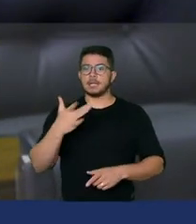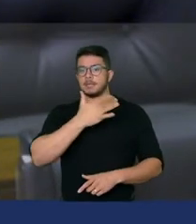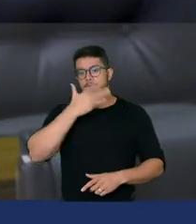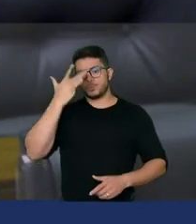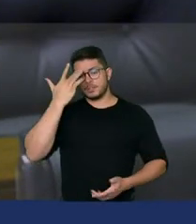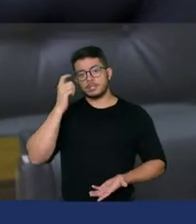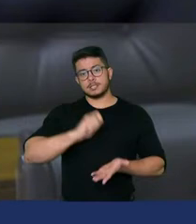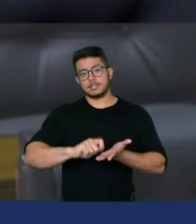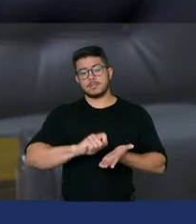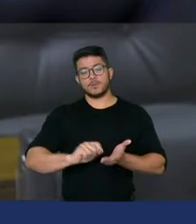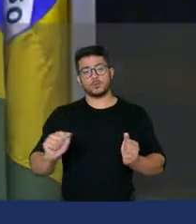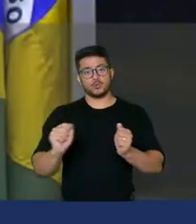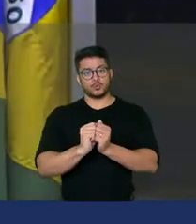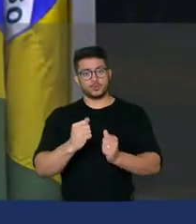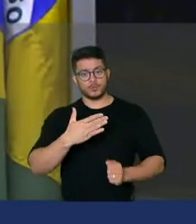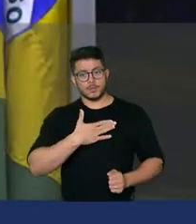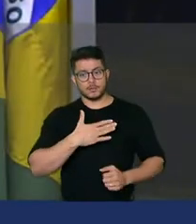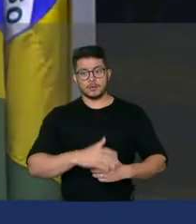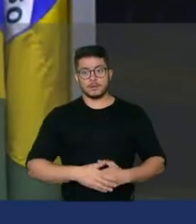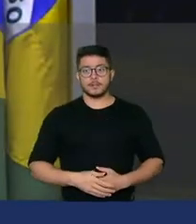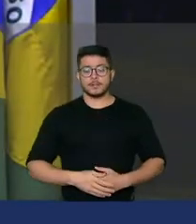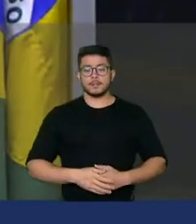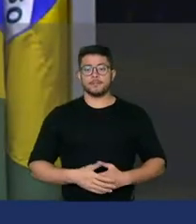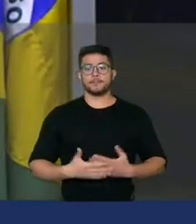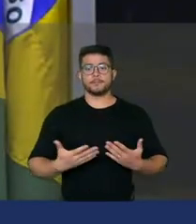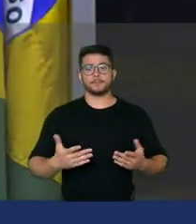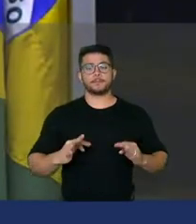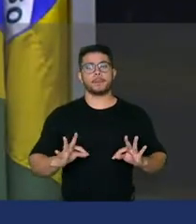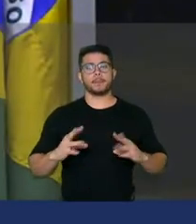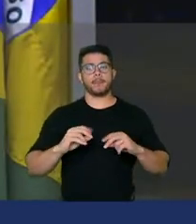LEI. AOS NOSSOS COAUTORES AQUI PRESENTES, DEPUTADO RENILDO, DEPUTADA ALICE. E TODA ESSA POSSIBILIDADE DE HOMENAGEAR A